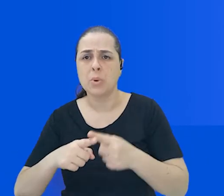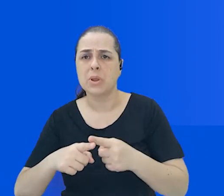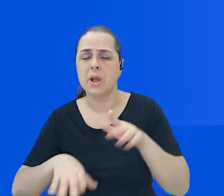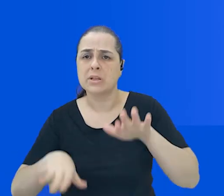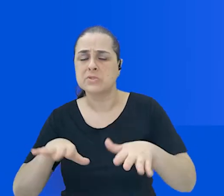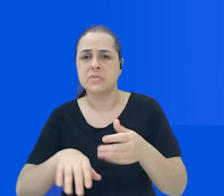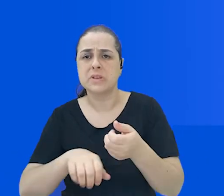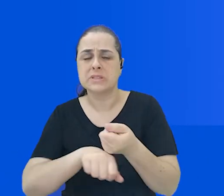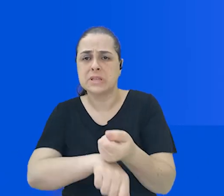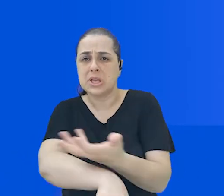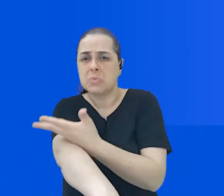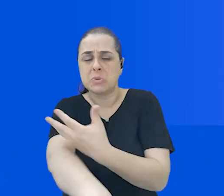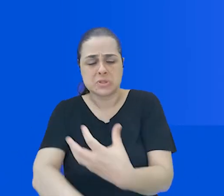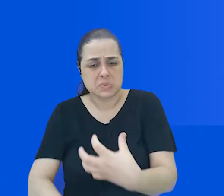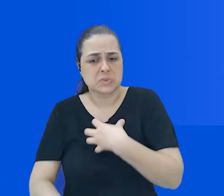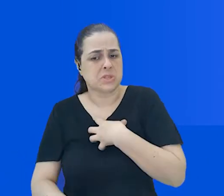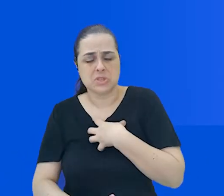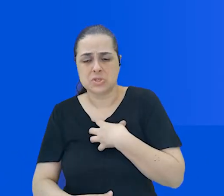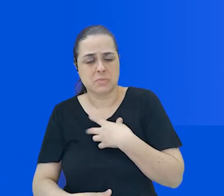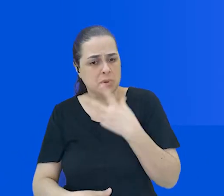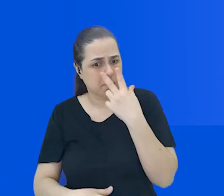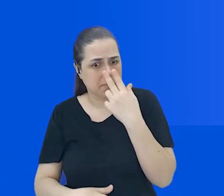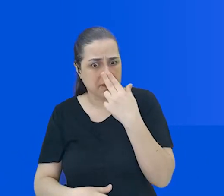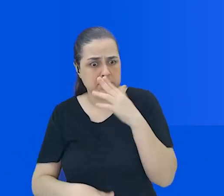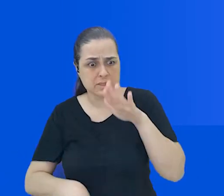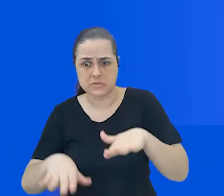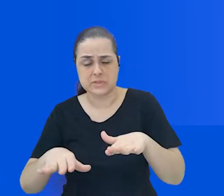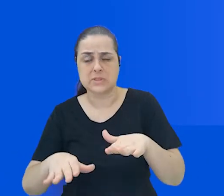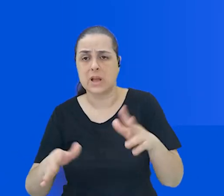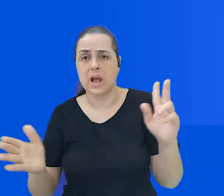primitiva como acontece às vezes, por exemplo, de uma violência física.